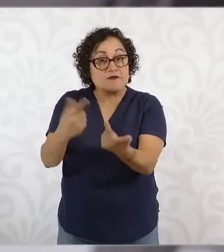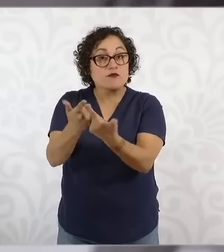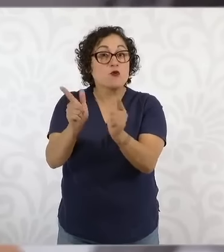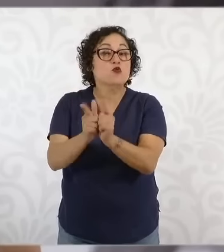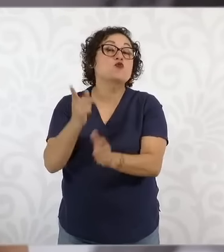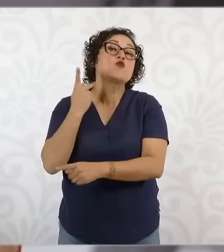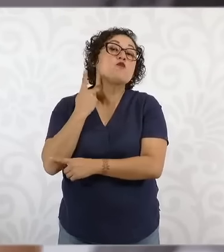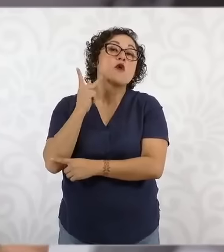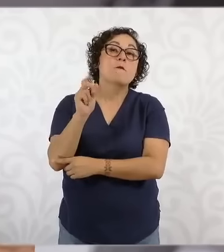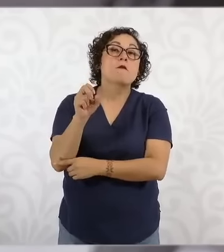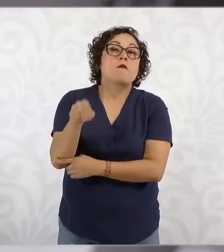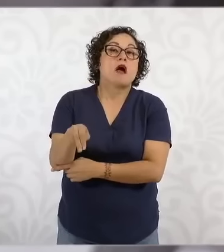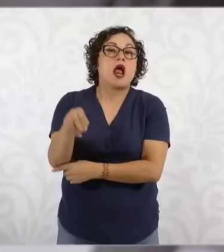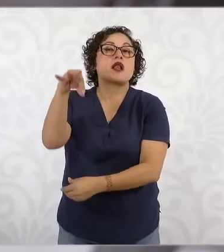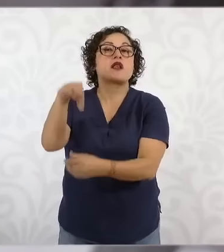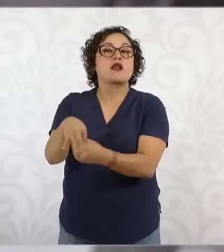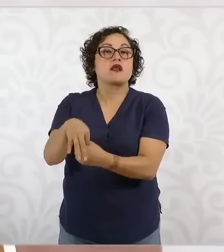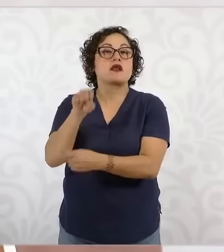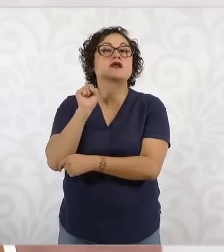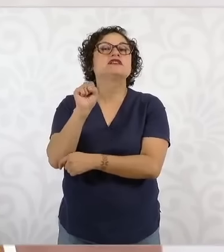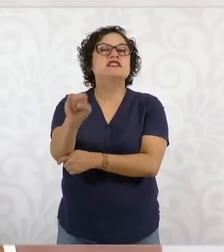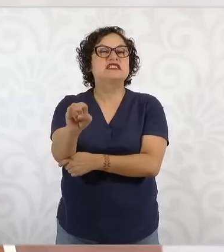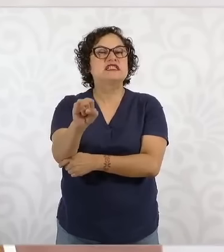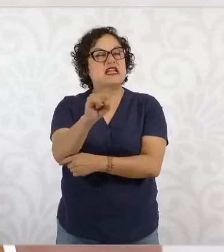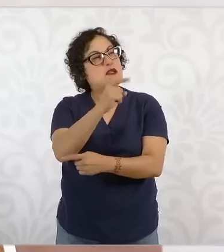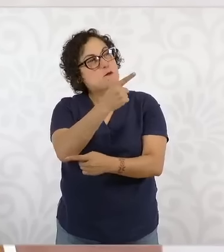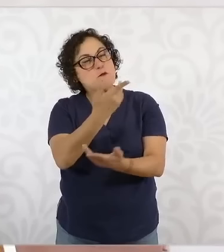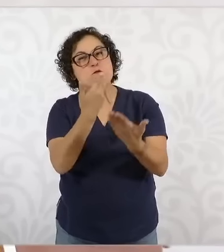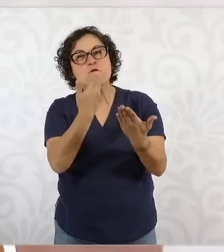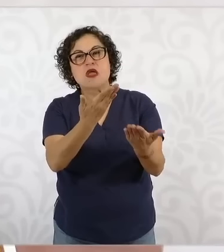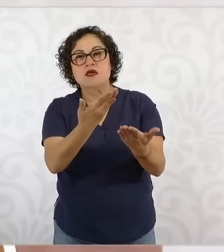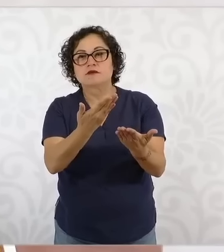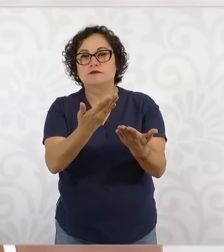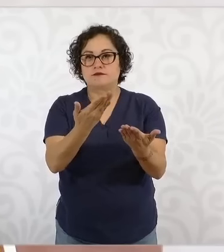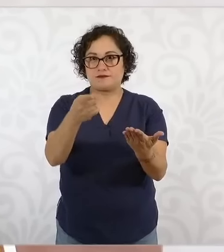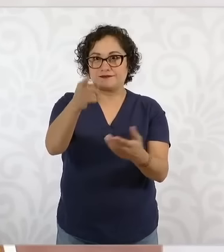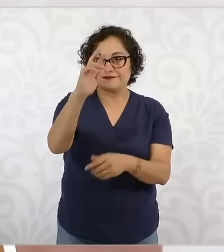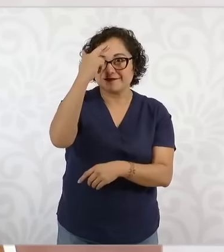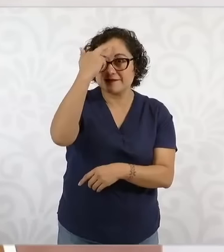a favor de Estamos hablando de los 80s, 86